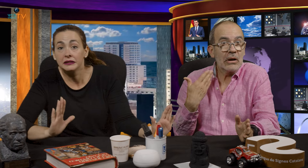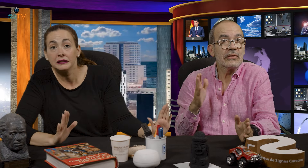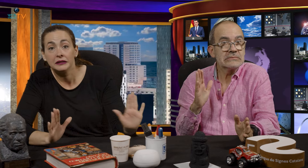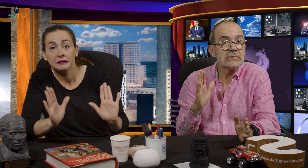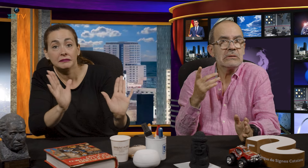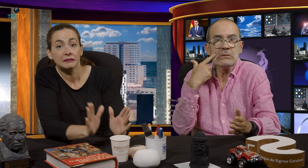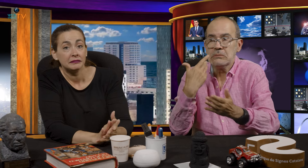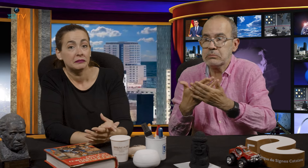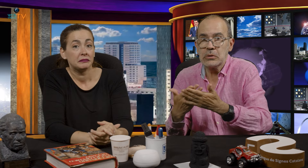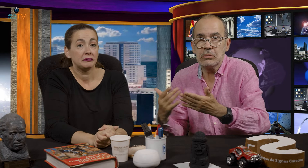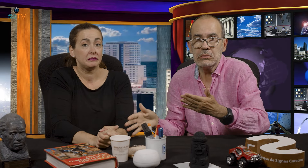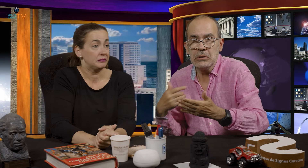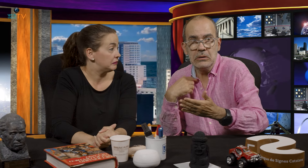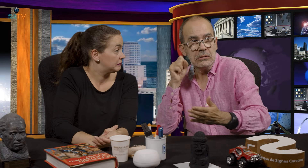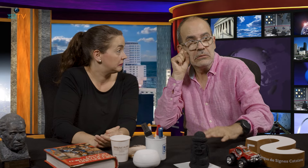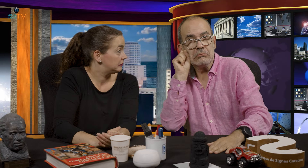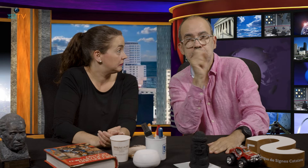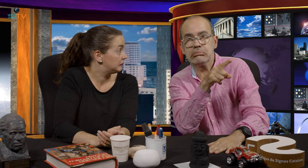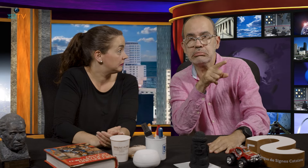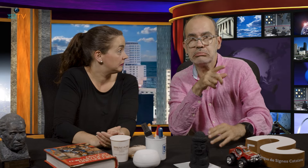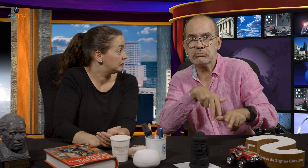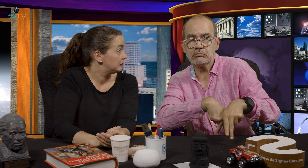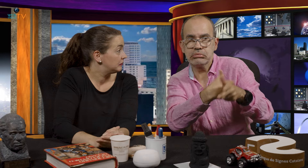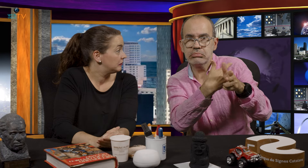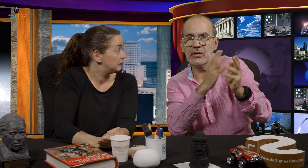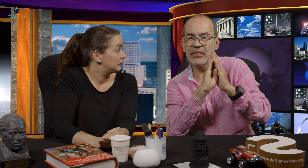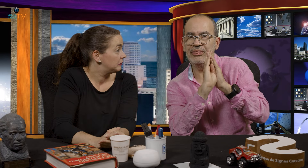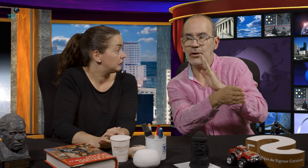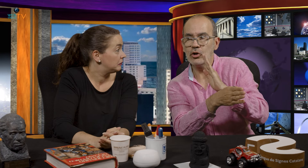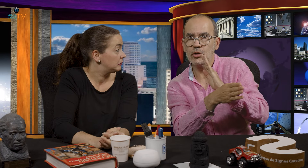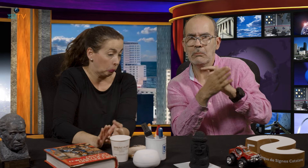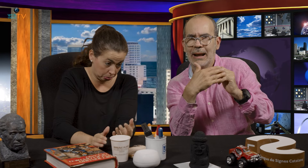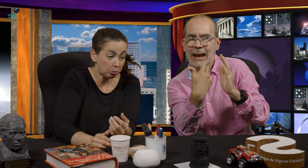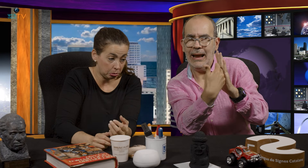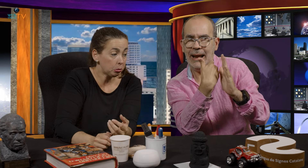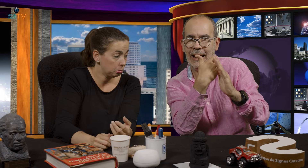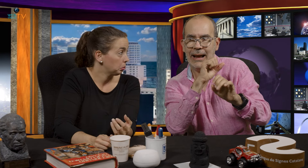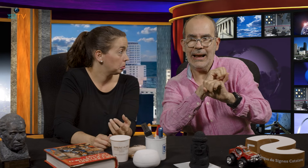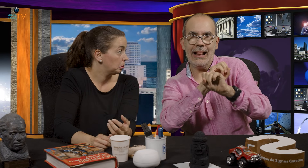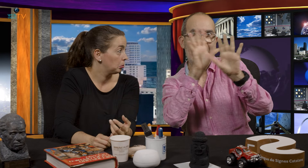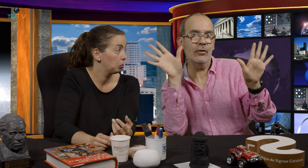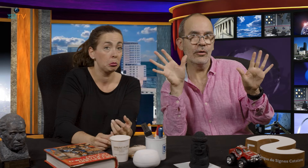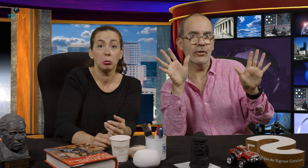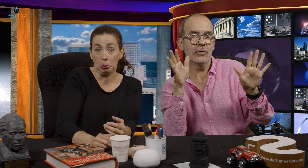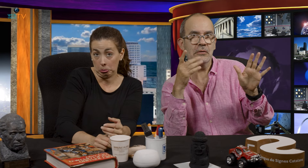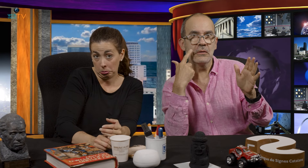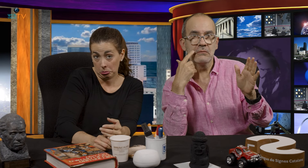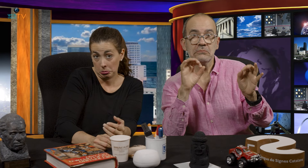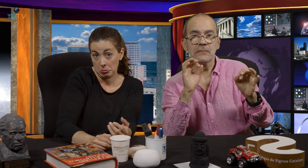Puede ser. ¿Probamos de llamarlos y que nos lo cuenten directamente? Así nos lo cuentan ellos y salimos de dudas.